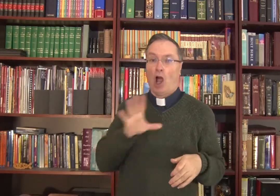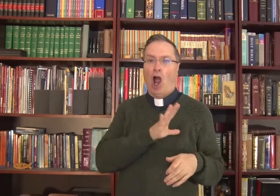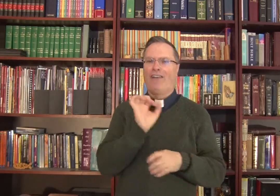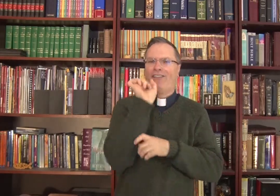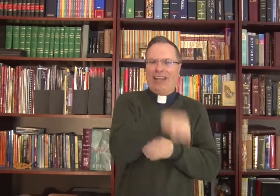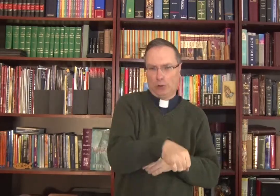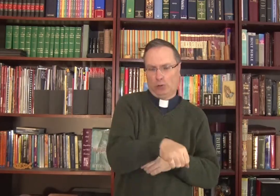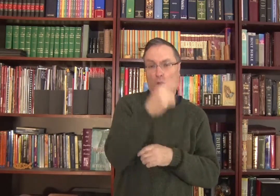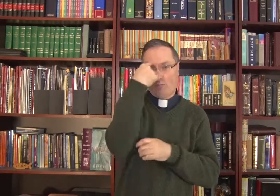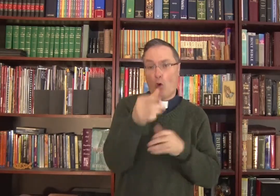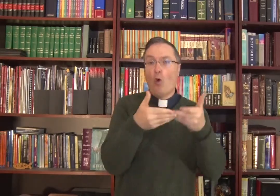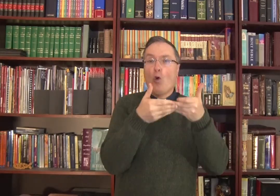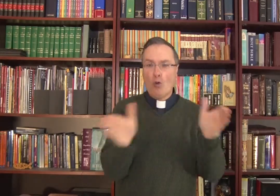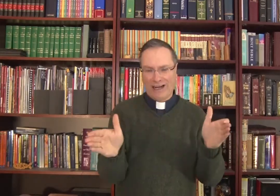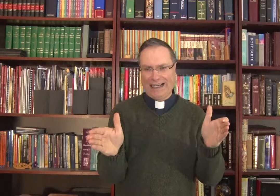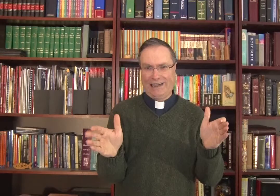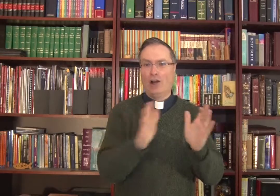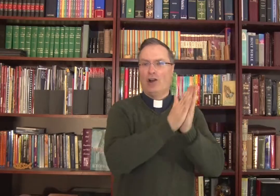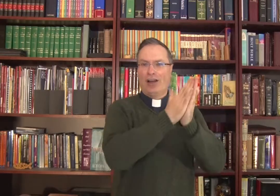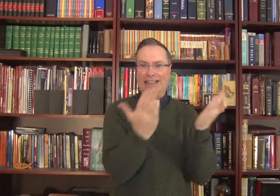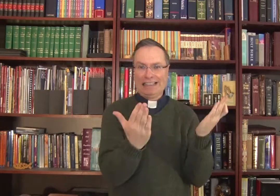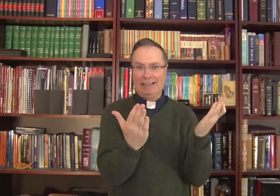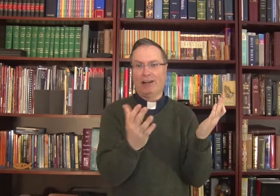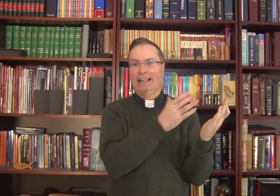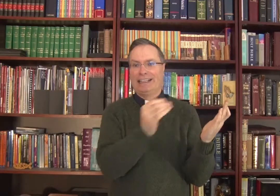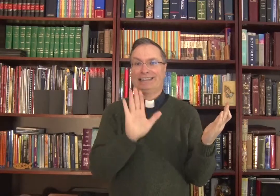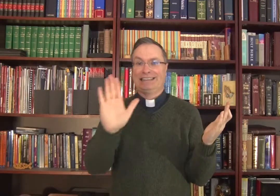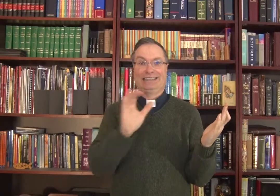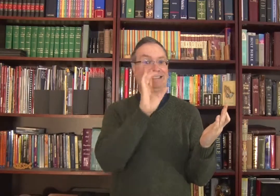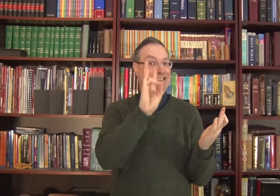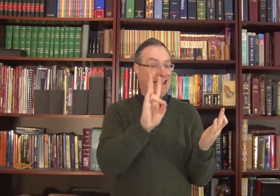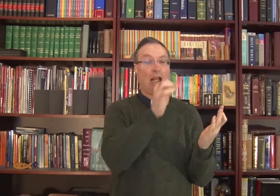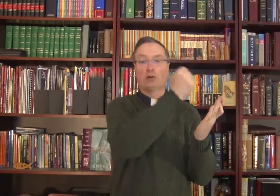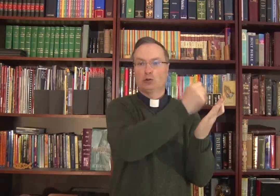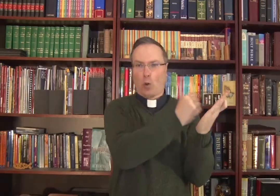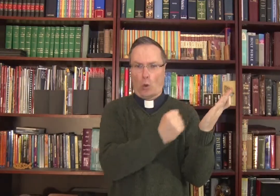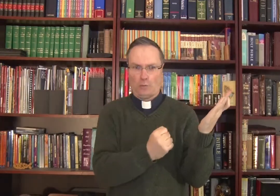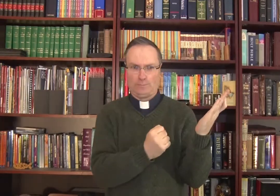a vaincu pour ouvrir le livre et ses sept sceaux.»